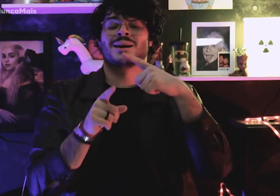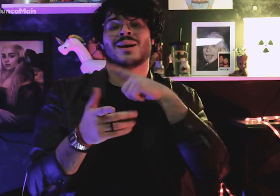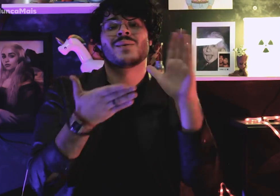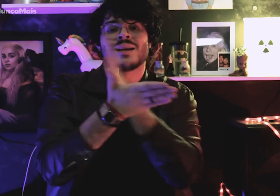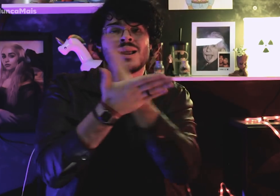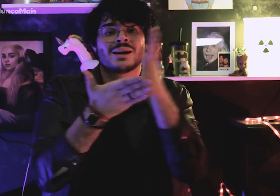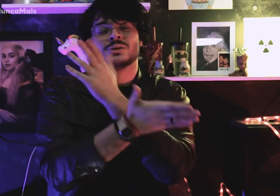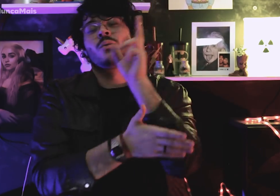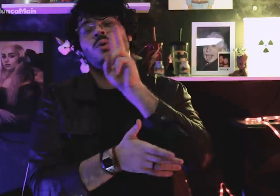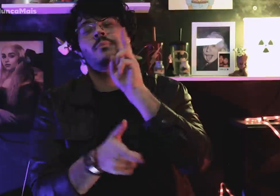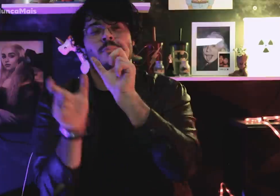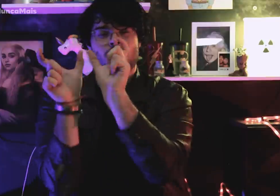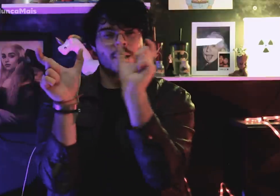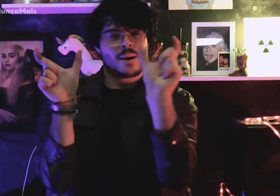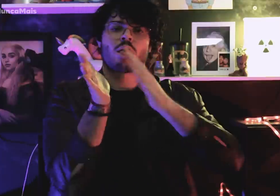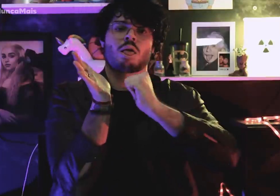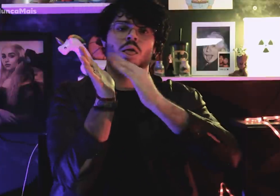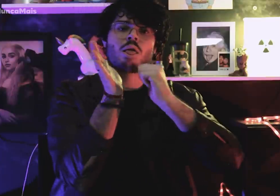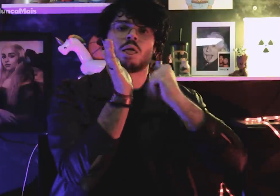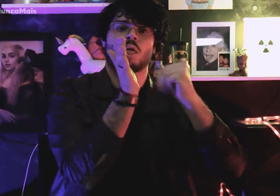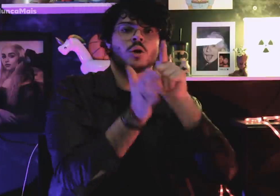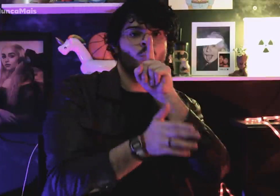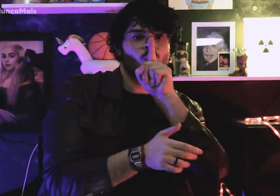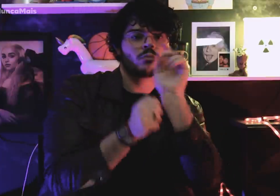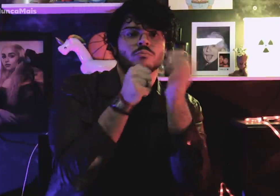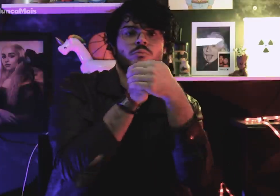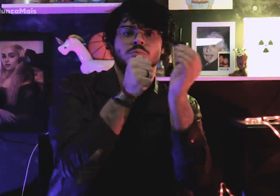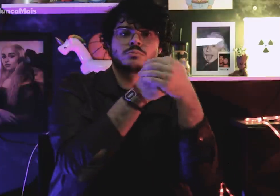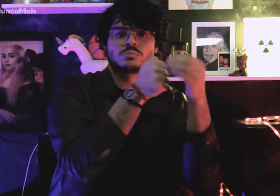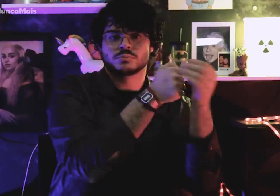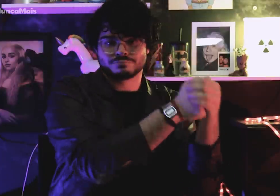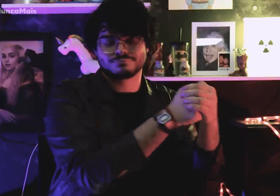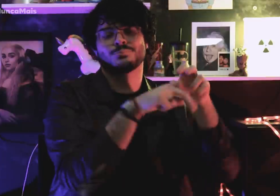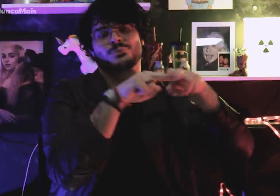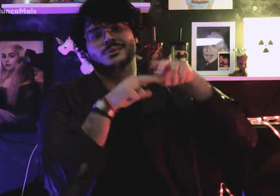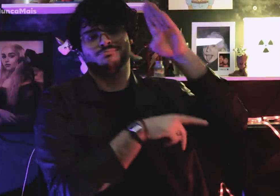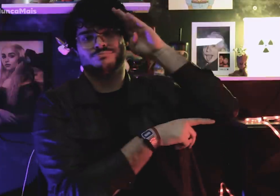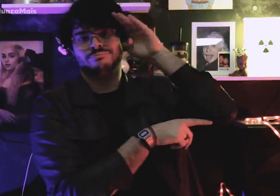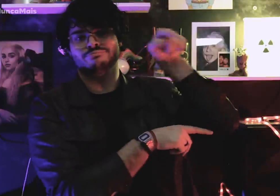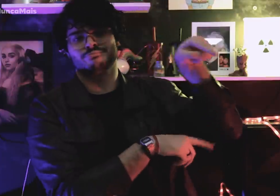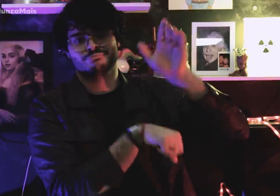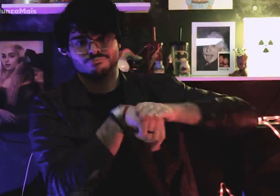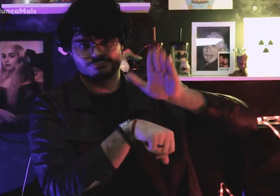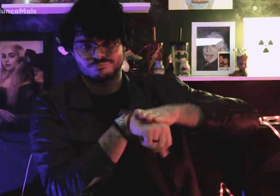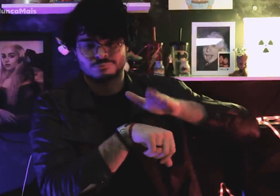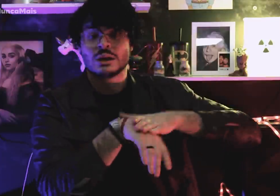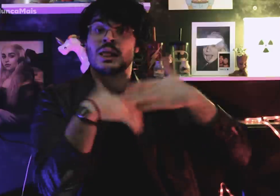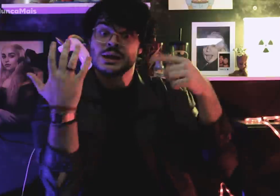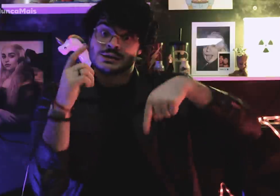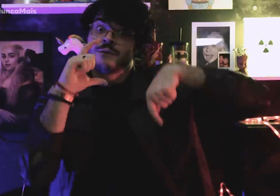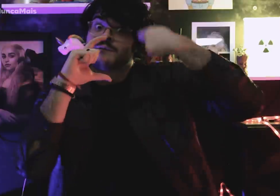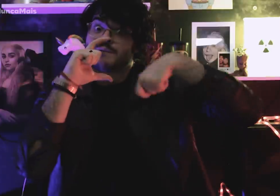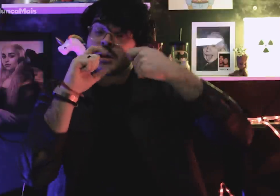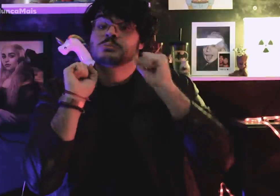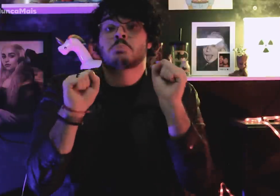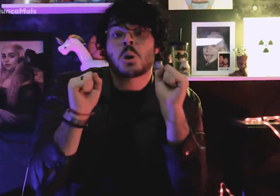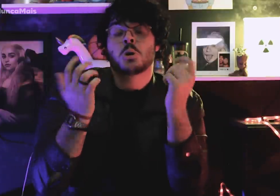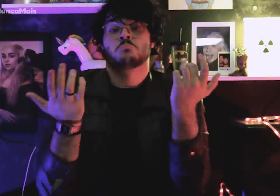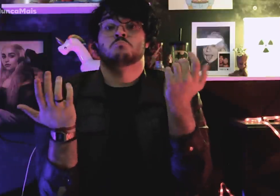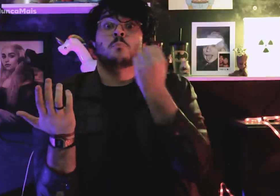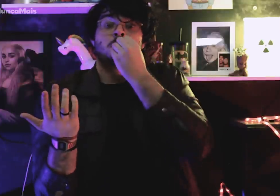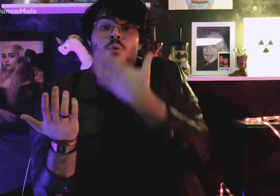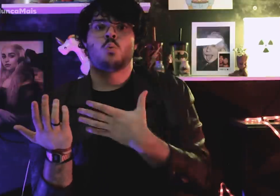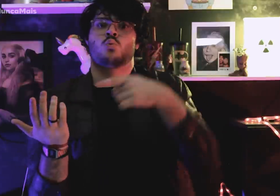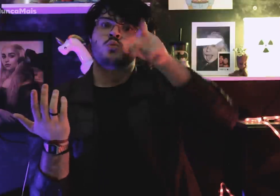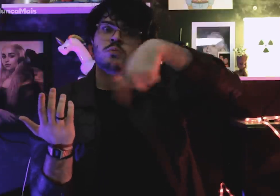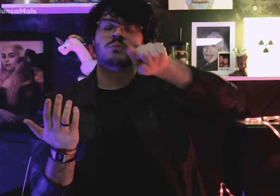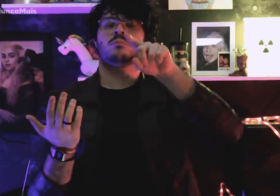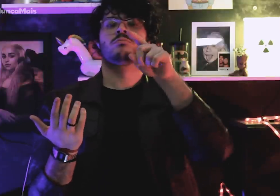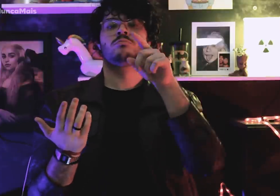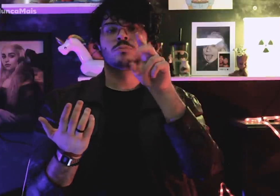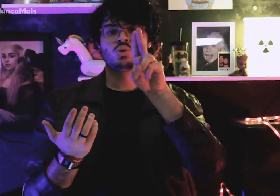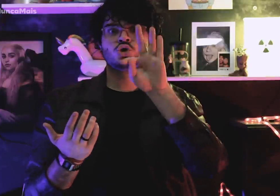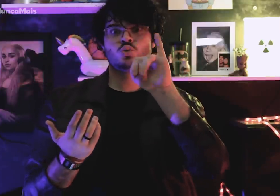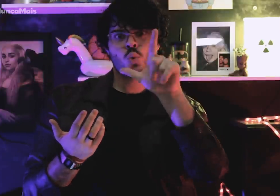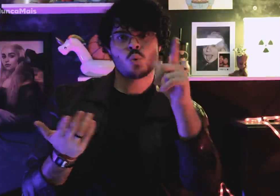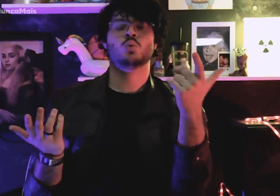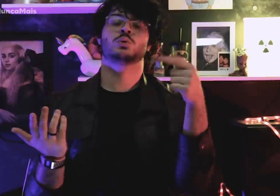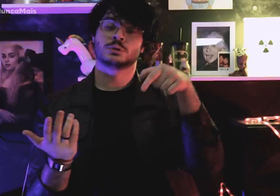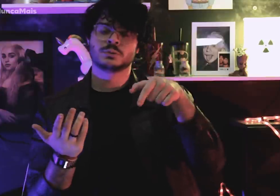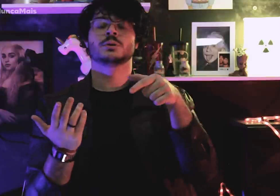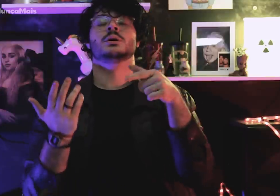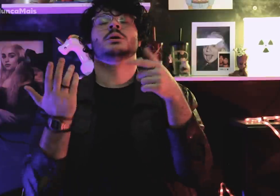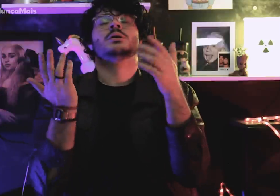O que antes fora censurada pelos militares, agora pode ser útil!